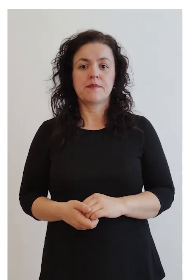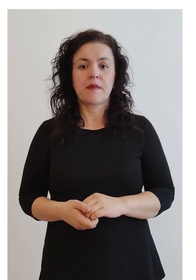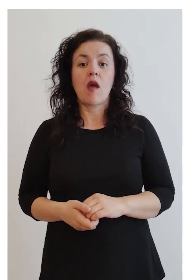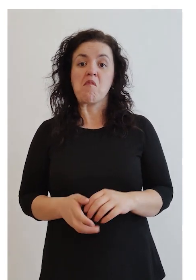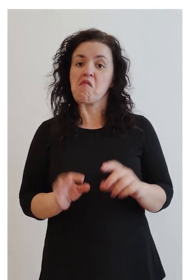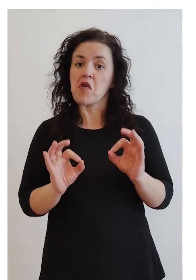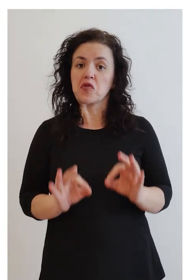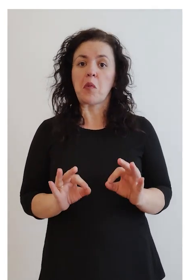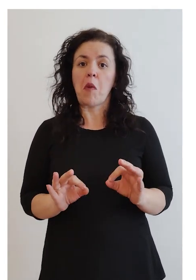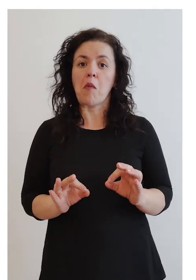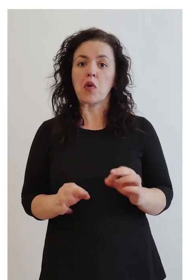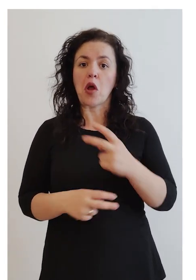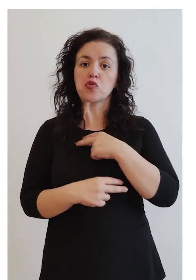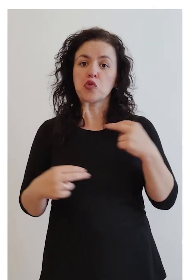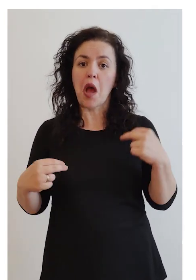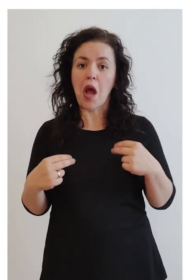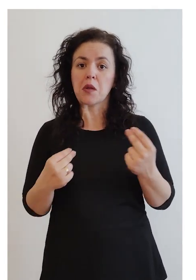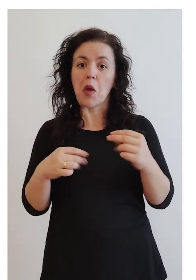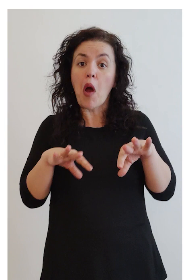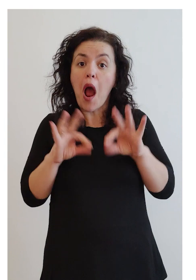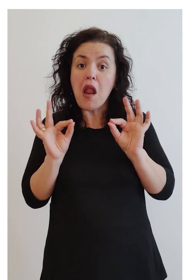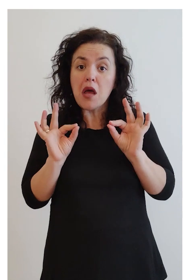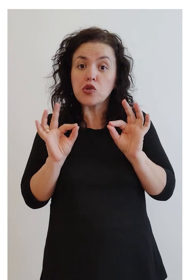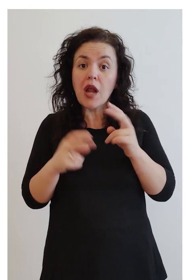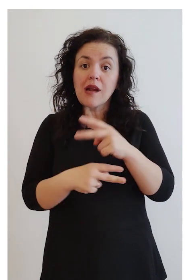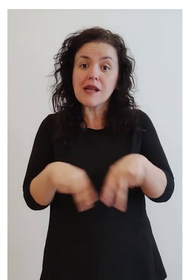Dacă locul arată nesigur, mâncați în altă parte.